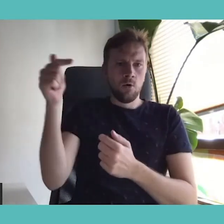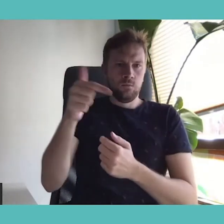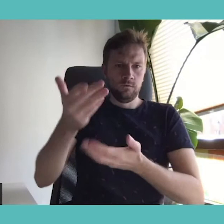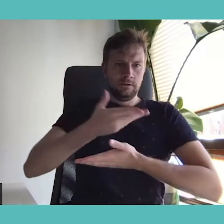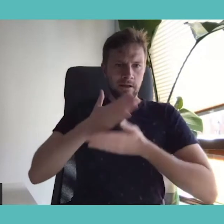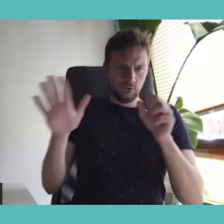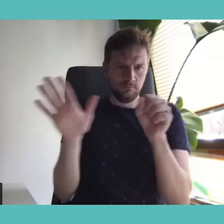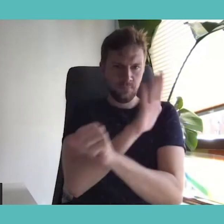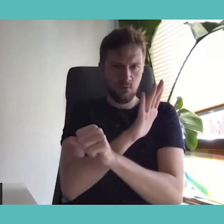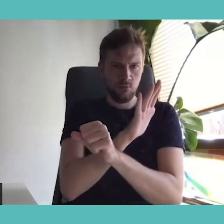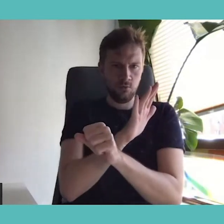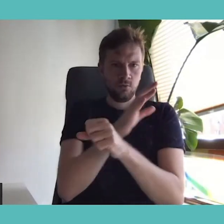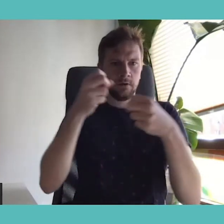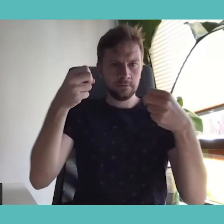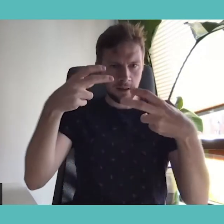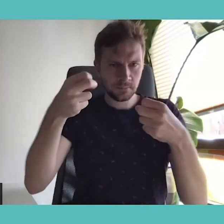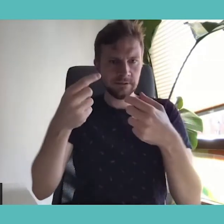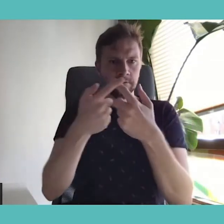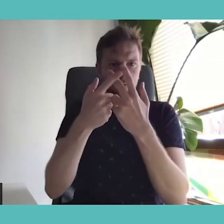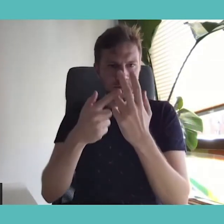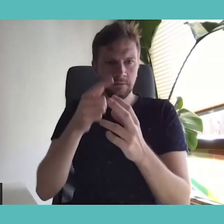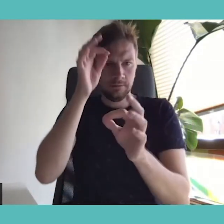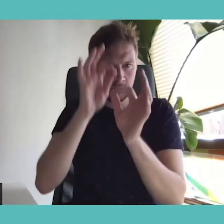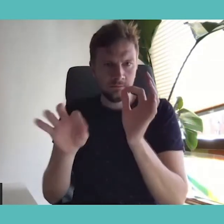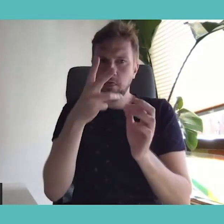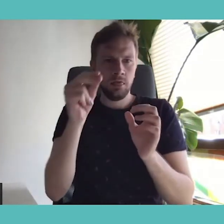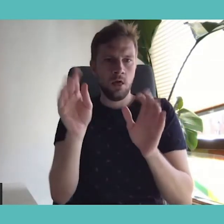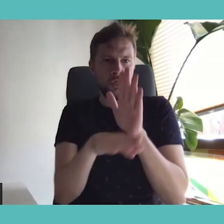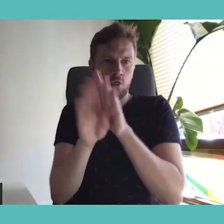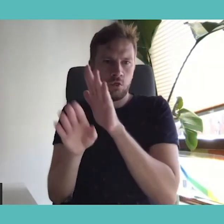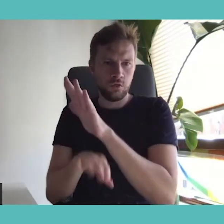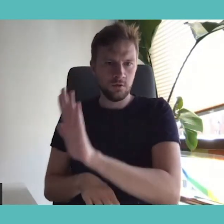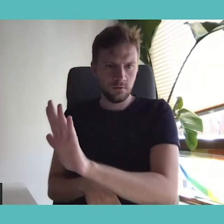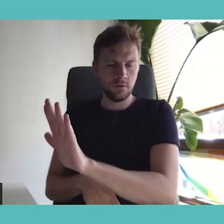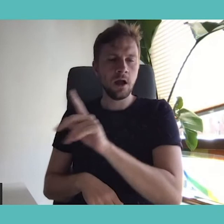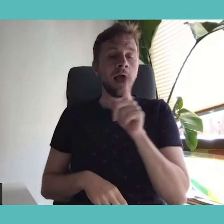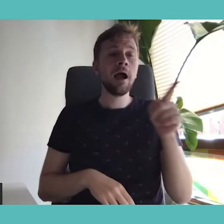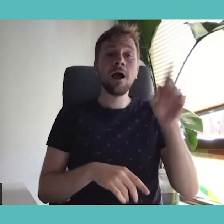Instytucje publiczne, urzędy, państwo - mają obowiązek mi zapewnić dostępność w napisach, w tłumaczach.